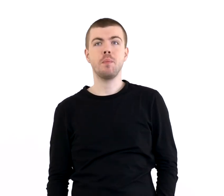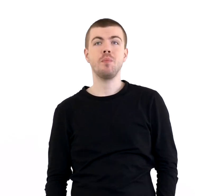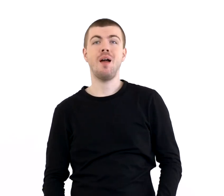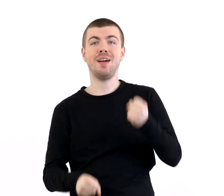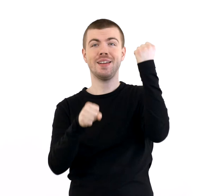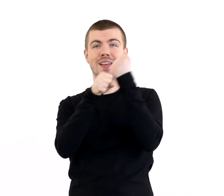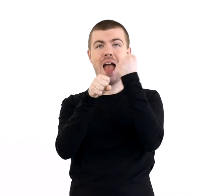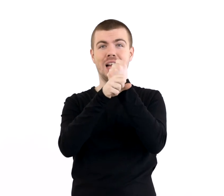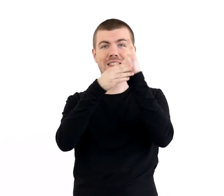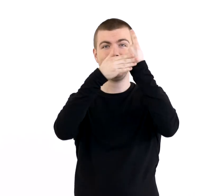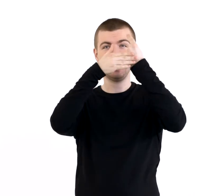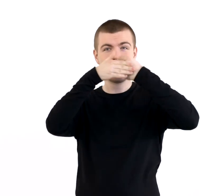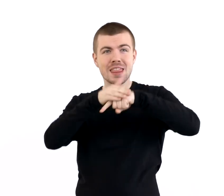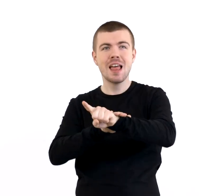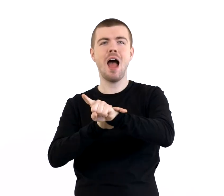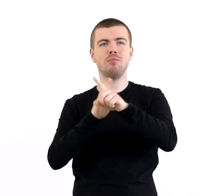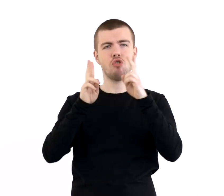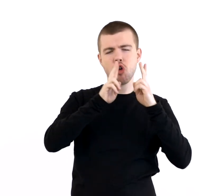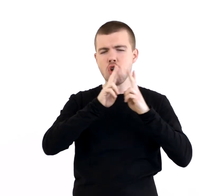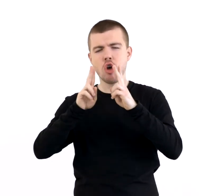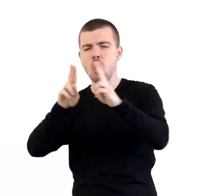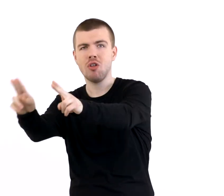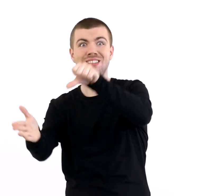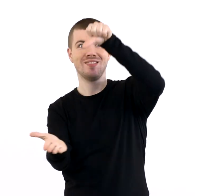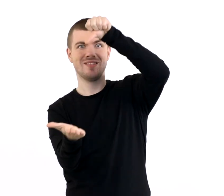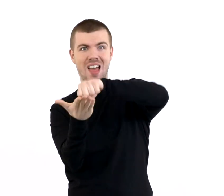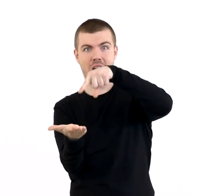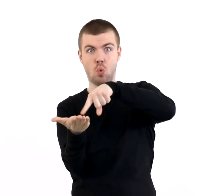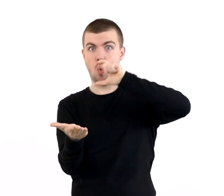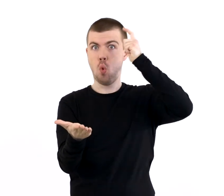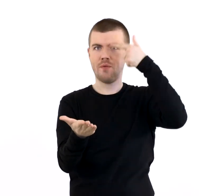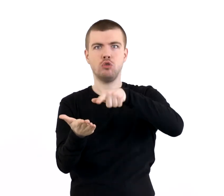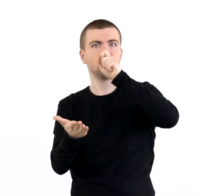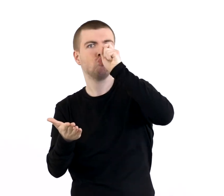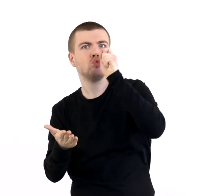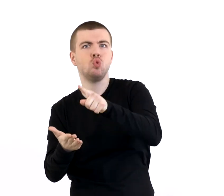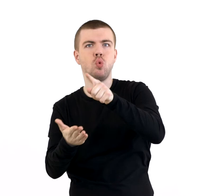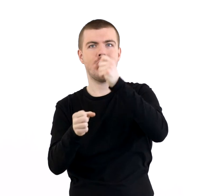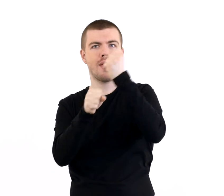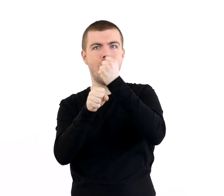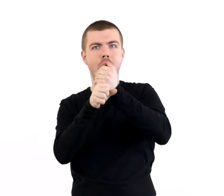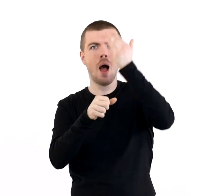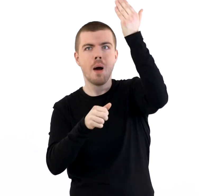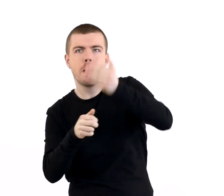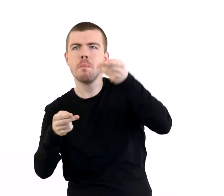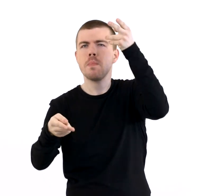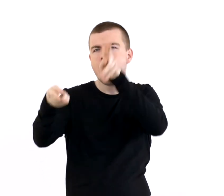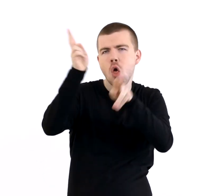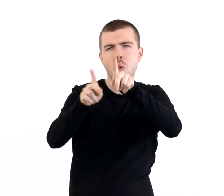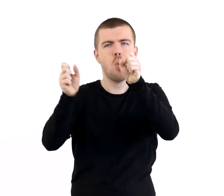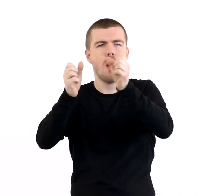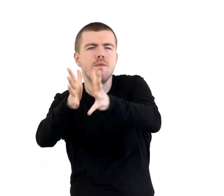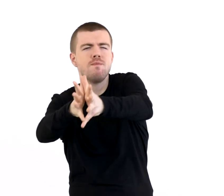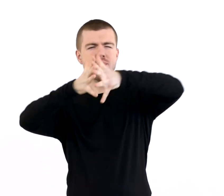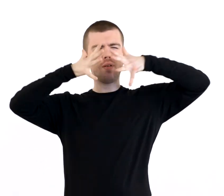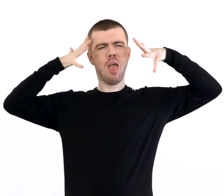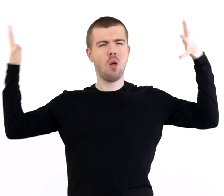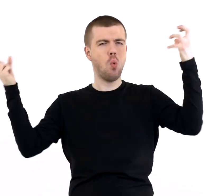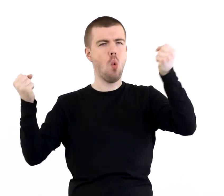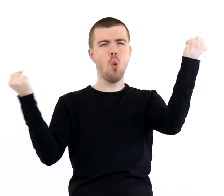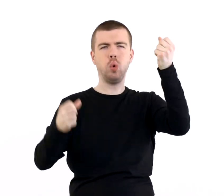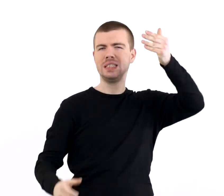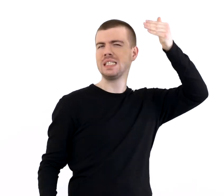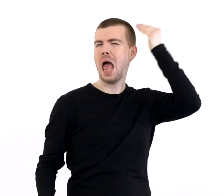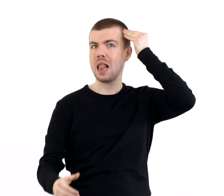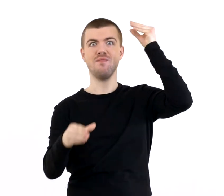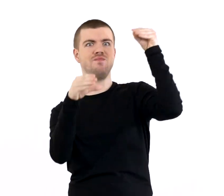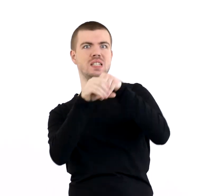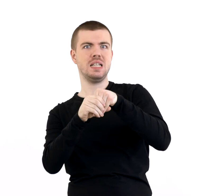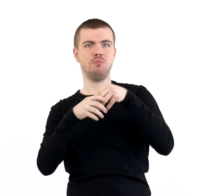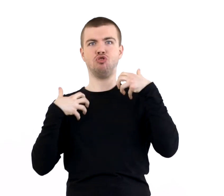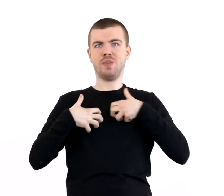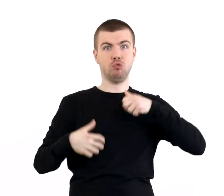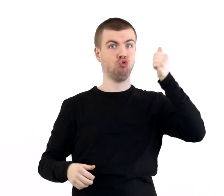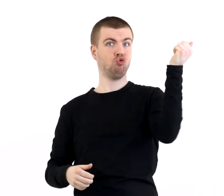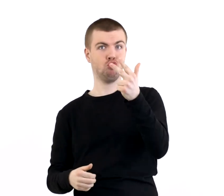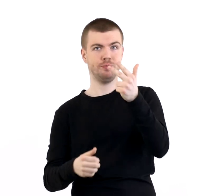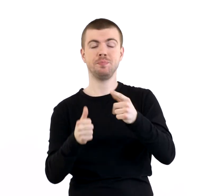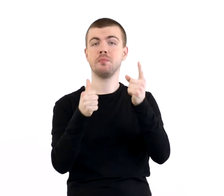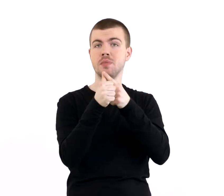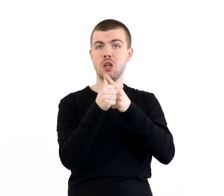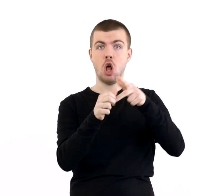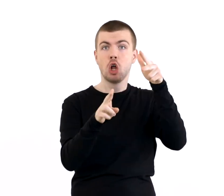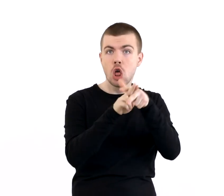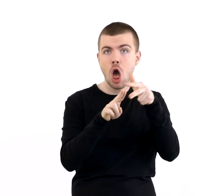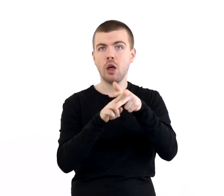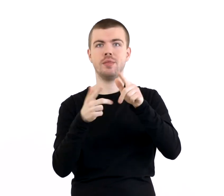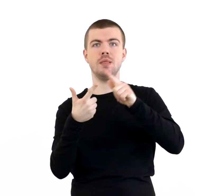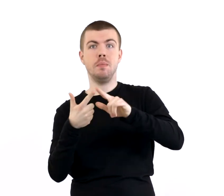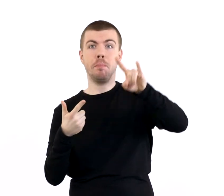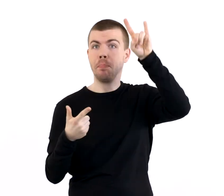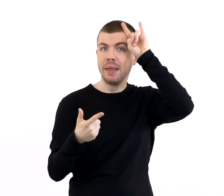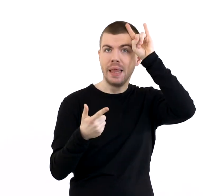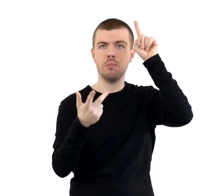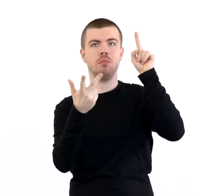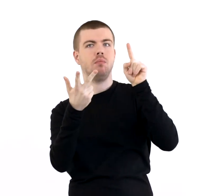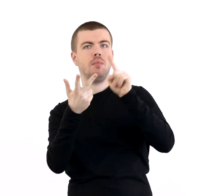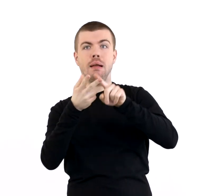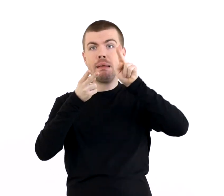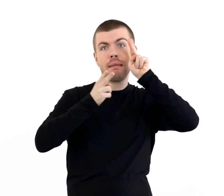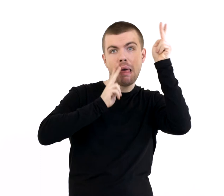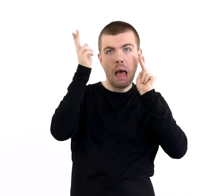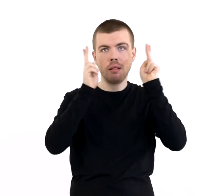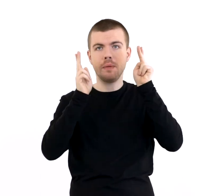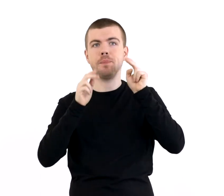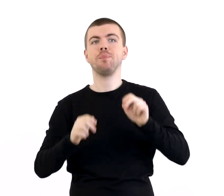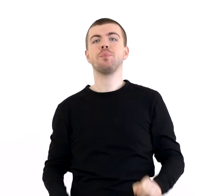Największe i najbardziej znane malowidło w centralnej części ukazuje trzy zwierzęta: konia, byka i rena.